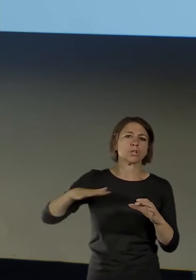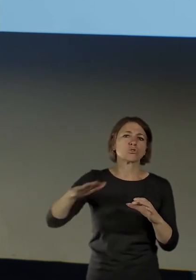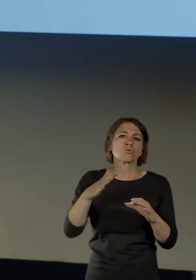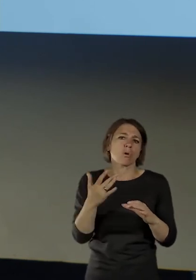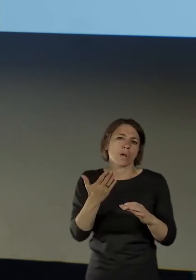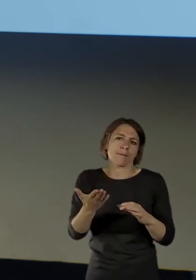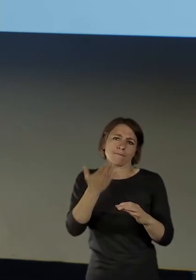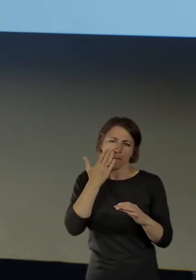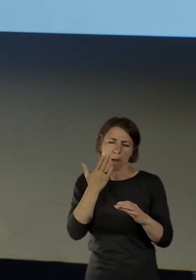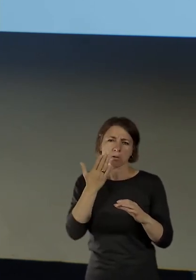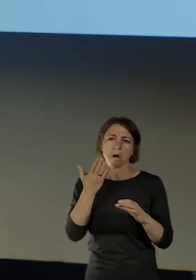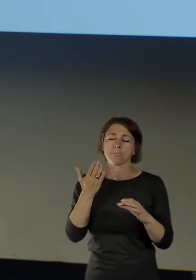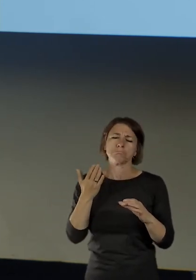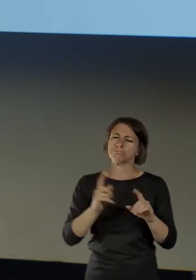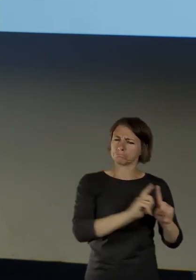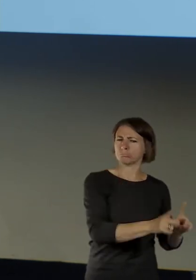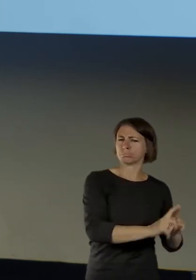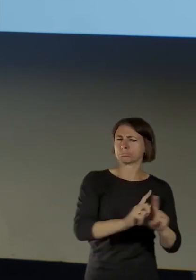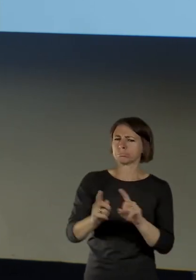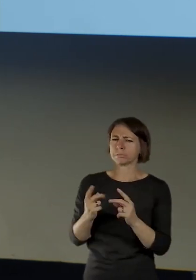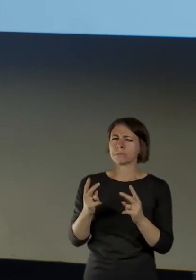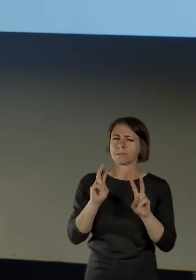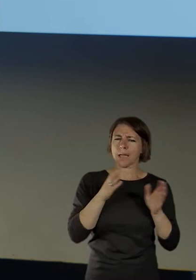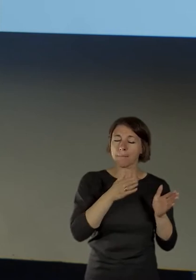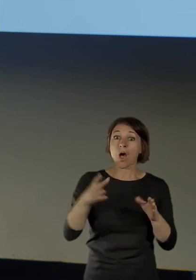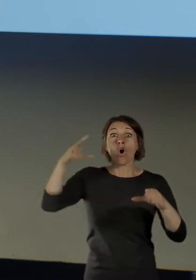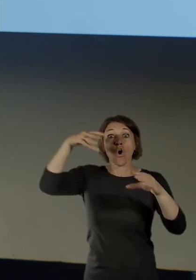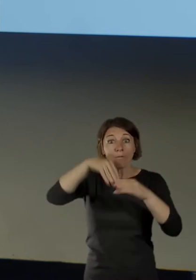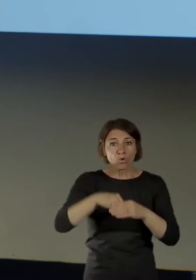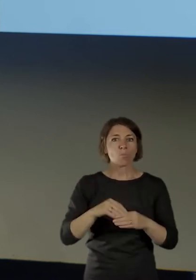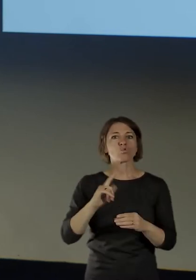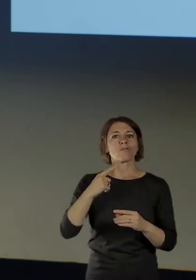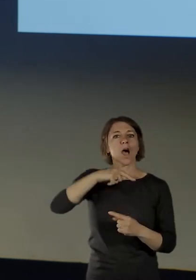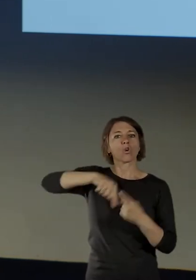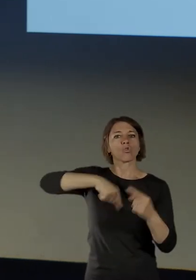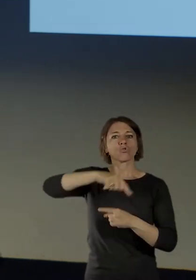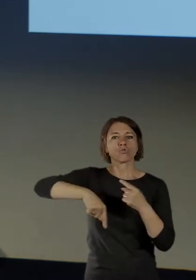Připomínám formálně, že proběhly dvě veřejná projednání, 30. 5. a 23. 6. To znamená,